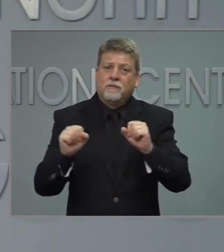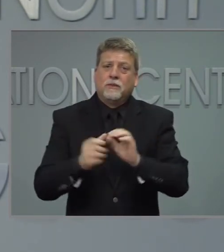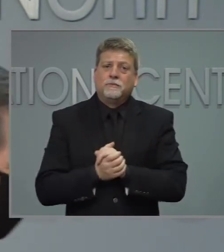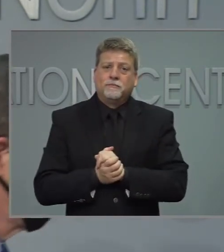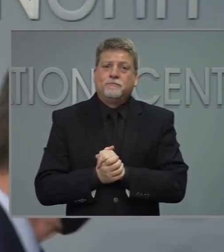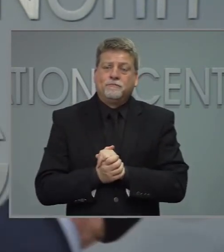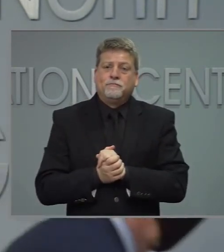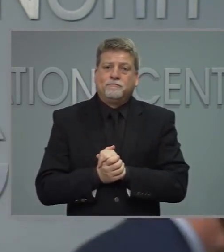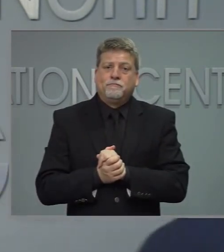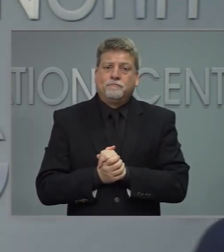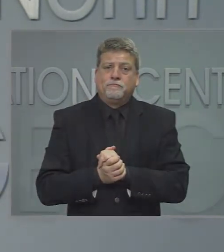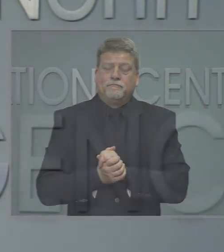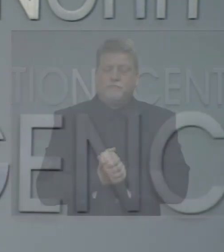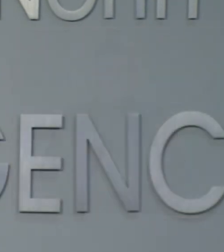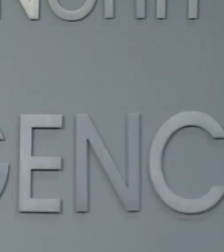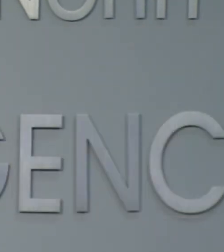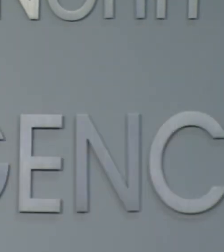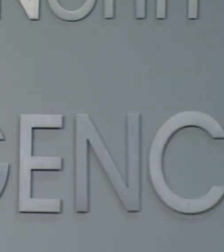Muchas gracias a todos nos fuerza por con continúen a salvo.